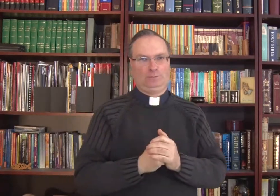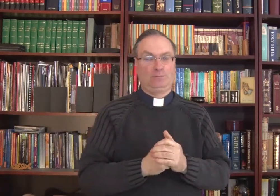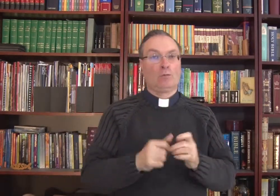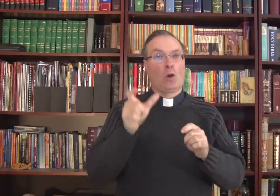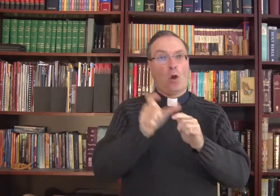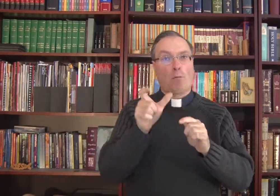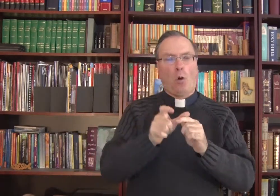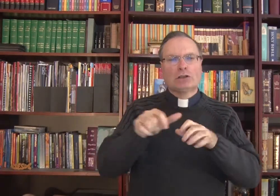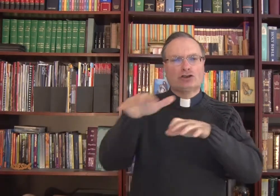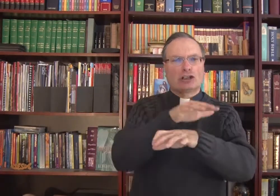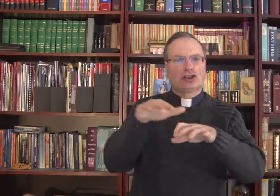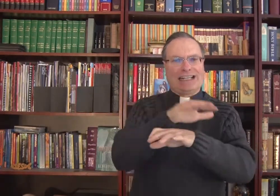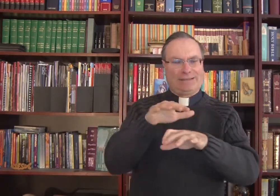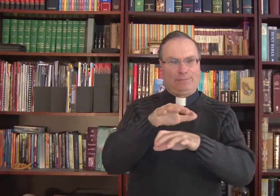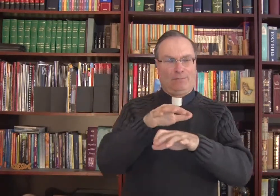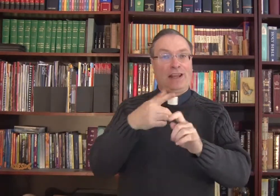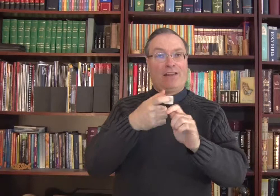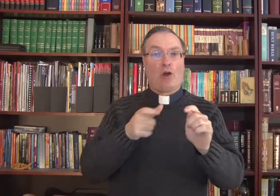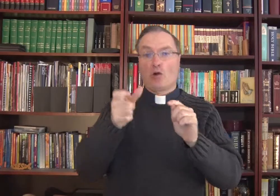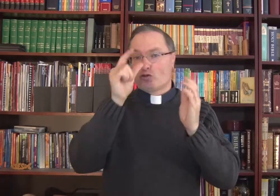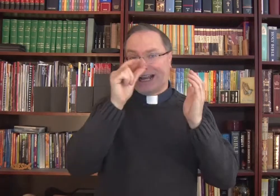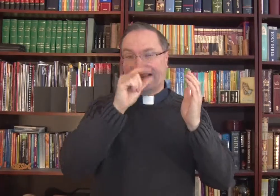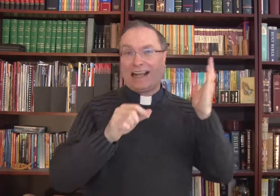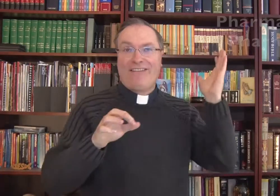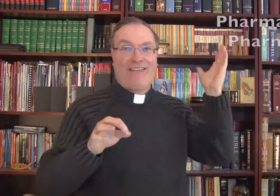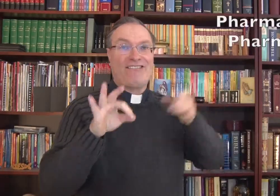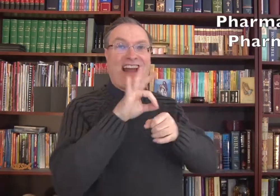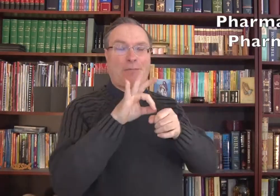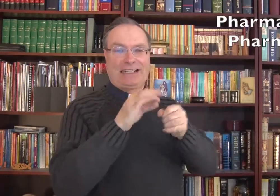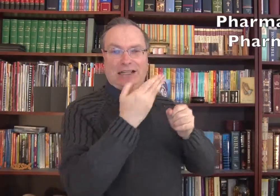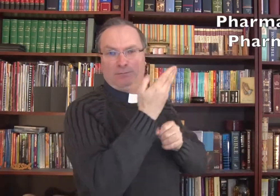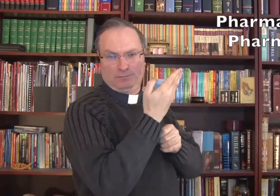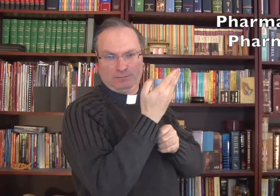Le mot sorcellerie vient du grec «pharmakeia»,